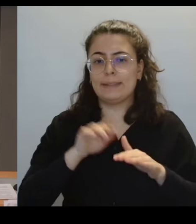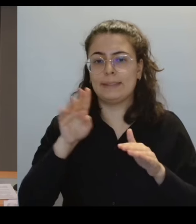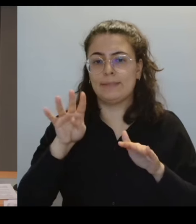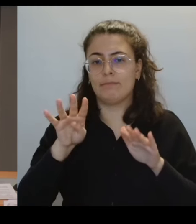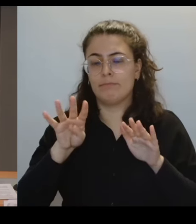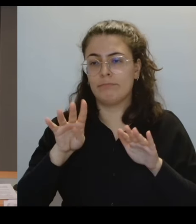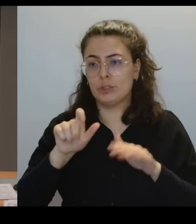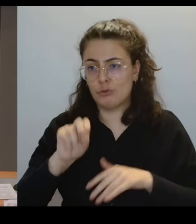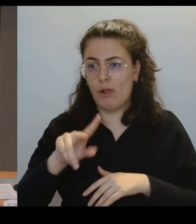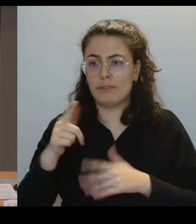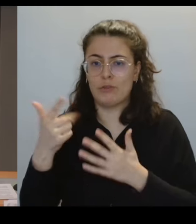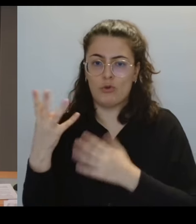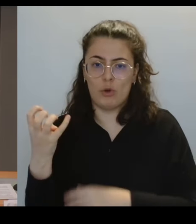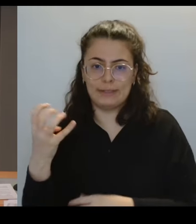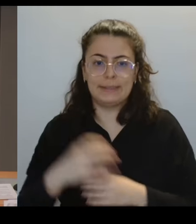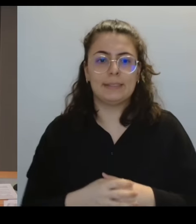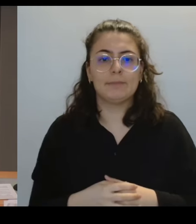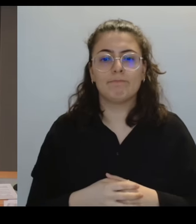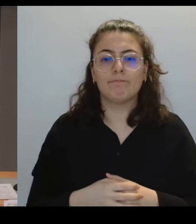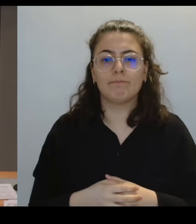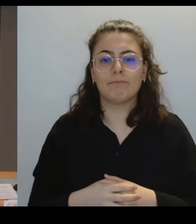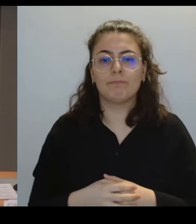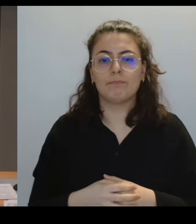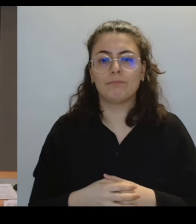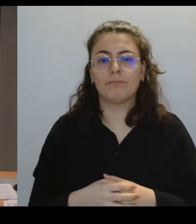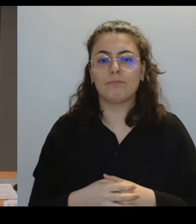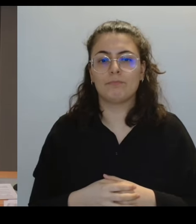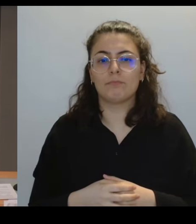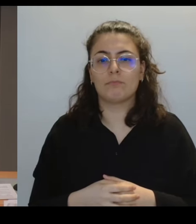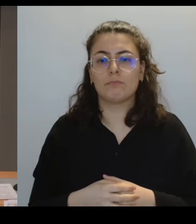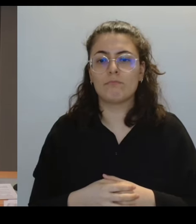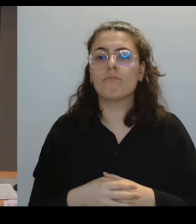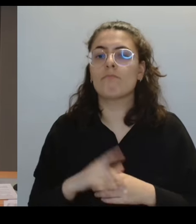19/993, Unzumutbare Zustände im Krankenhaus des